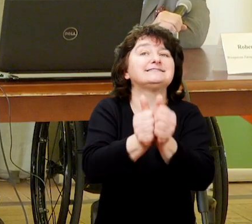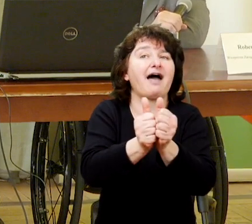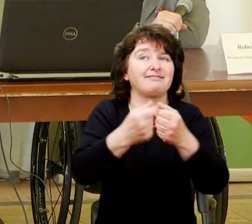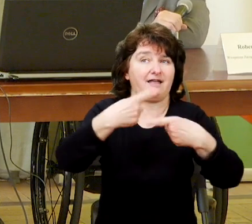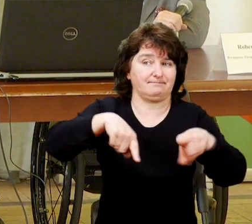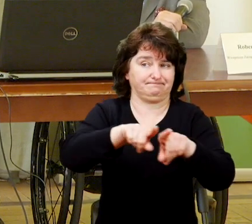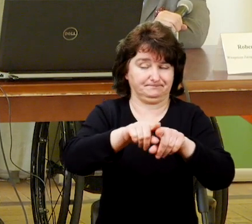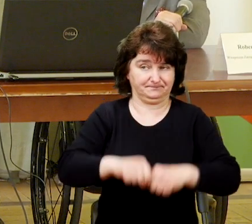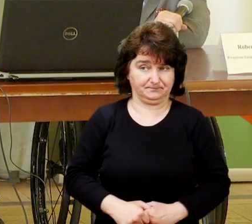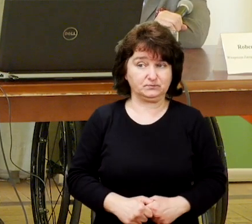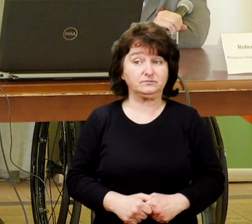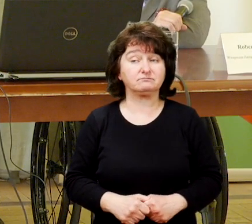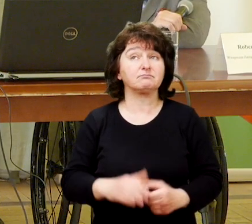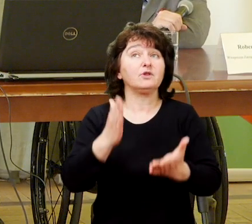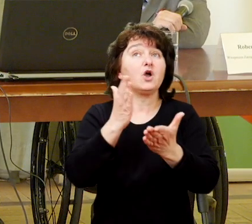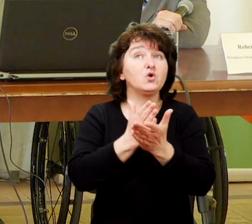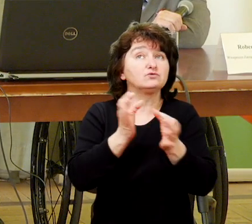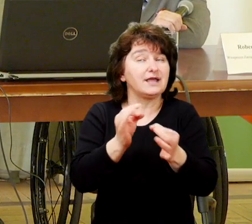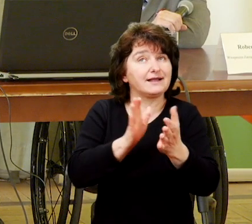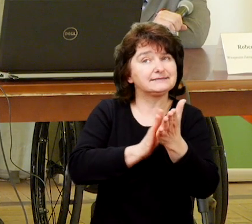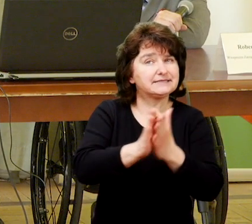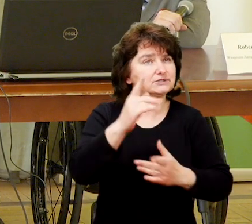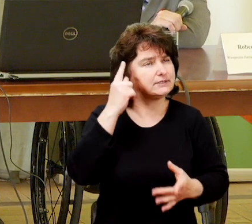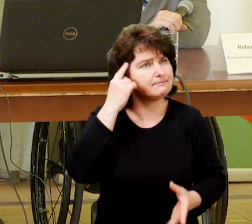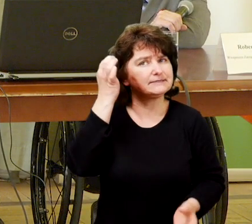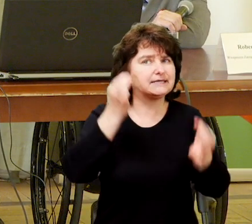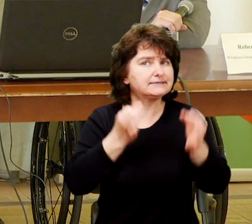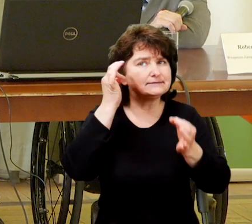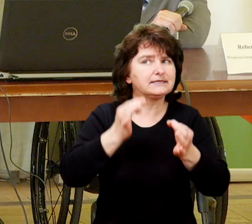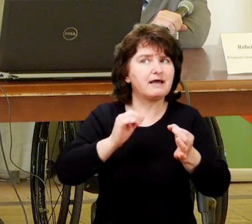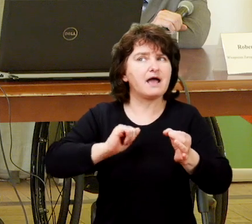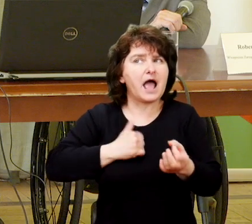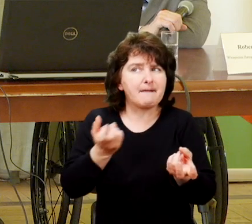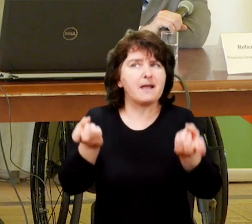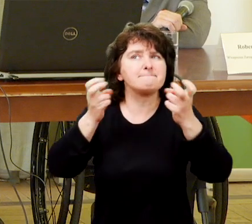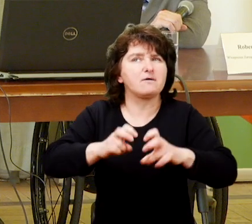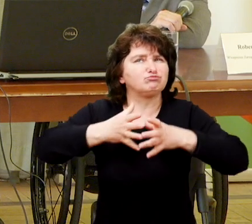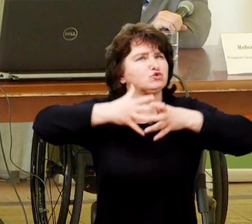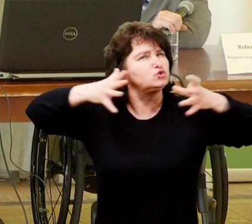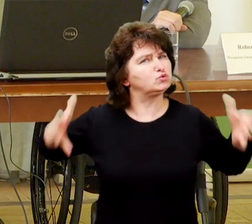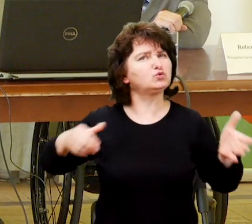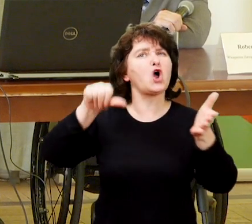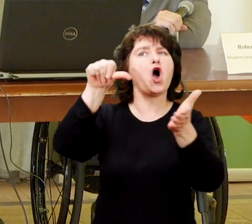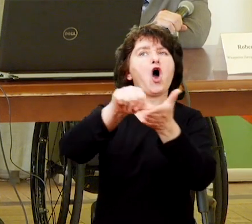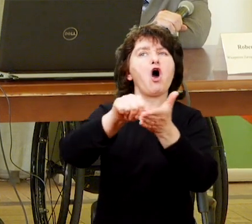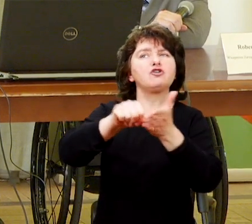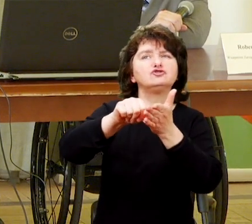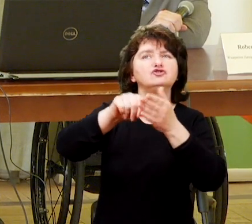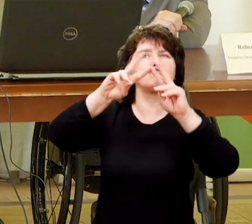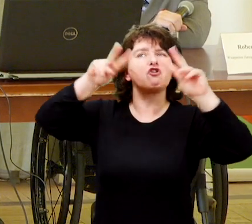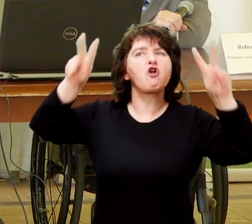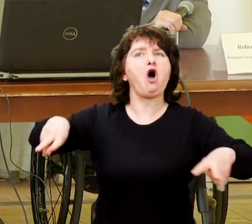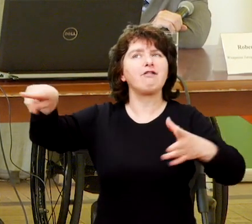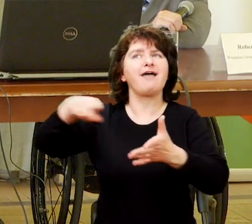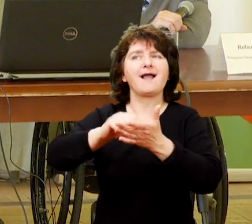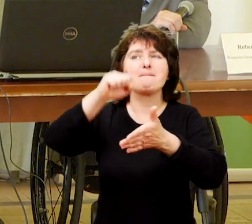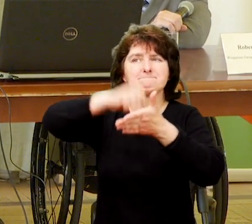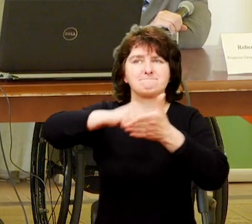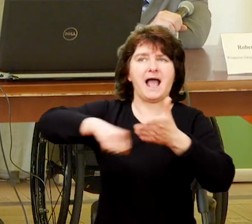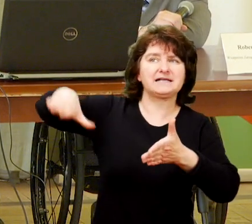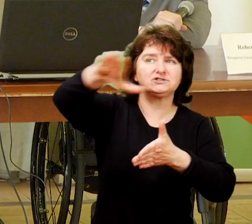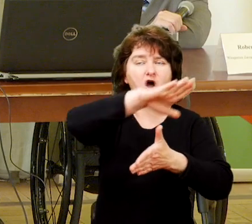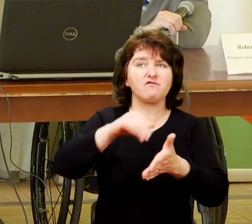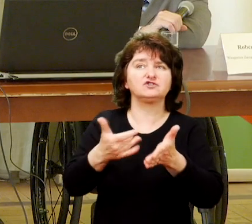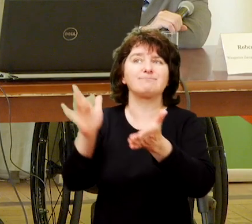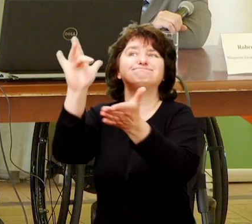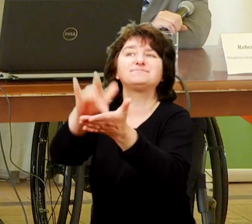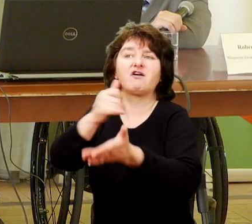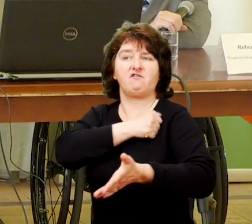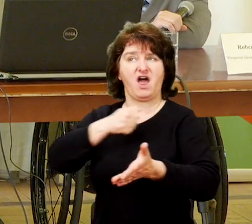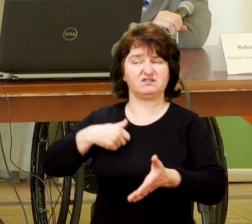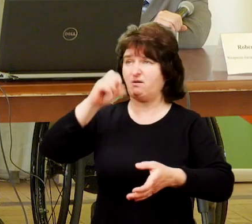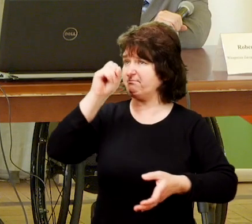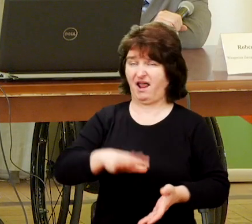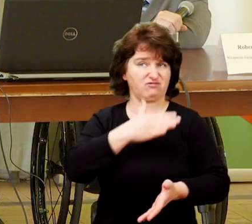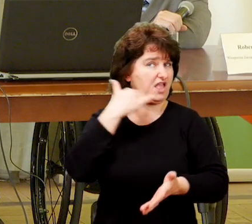doszliśmy do momentu, gdzie zaczynamy myśleć o powstaniu dużego ośrodka na terenie Mazowsza, Warszawy, ponieważ tego brakuje.